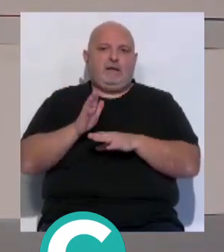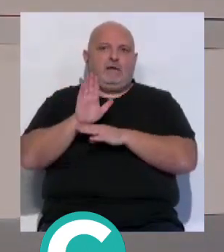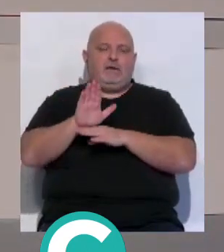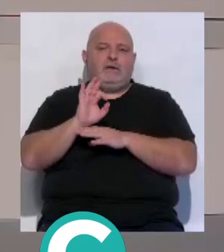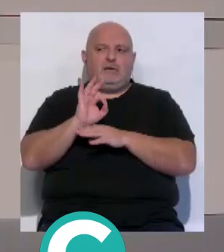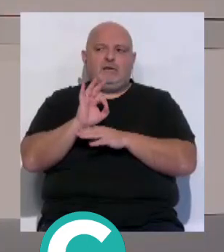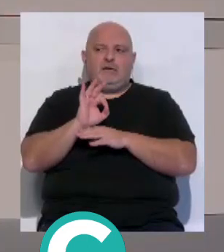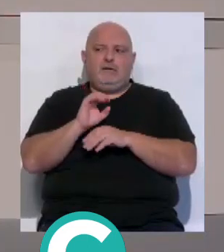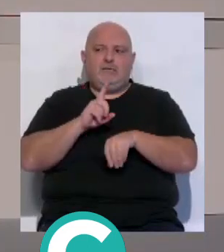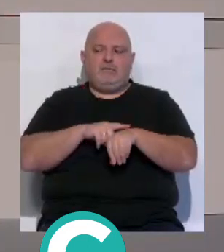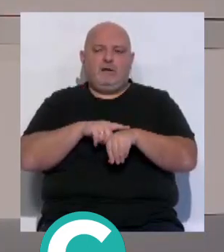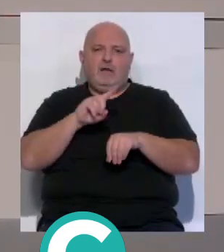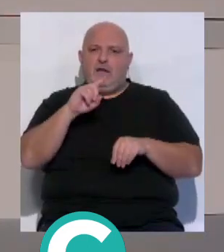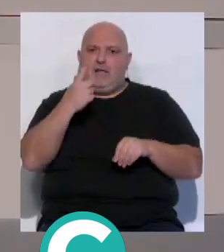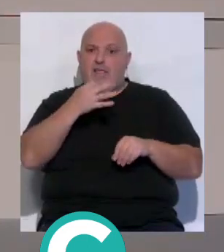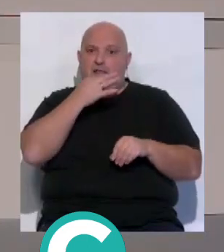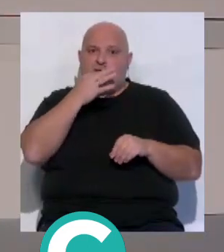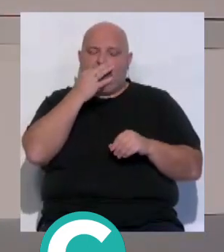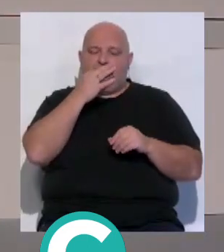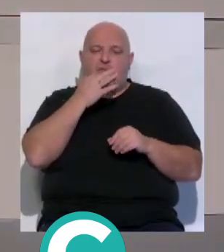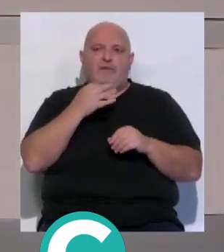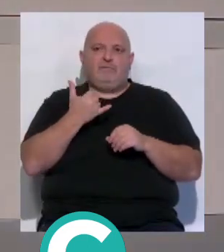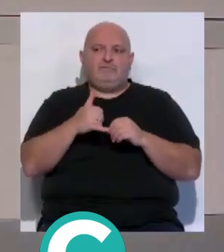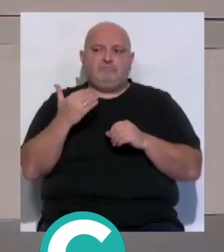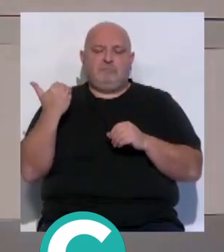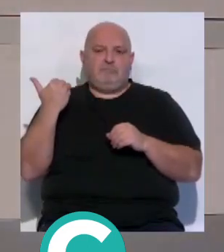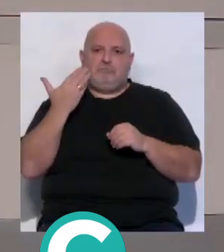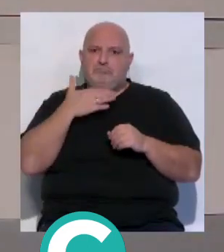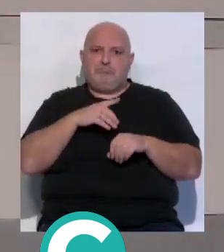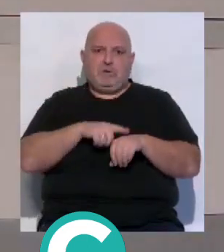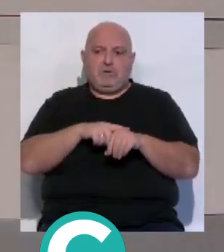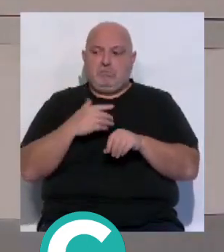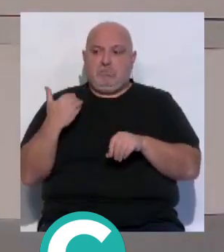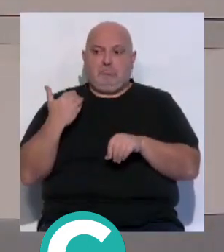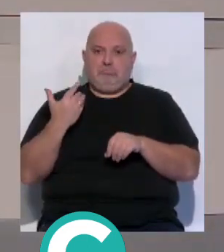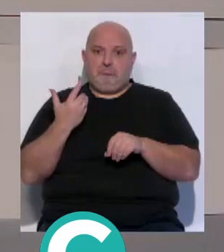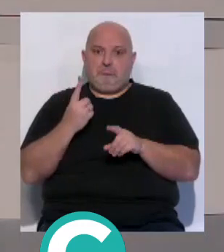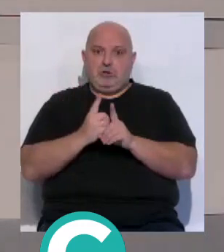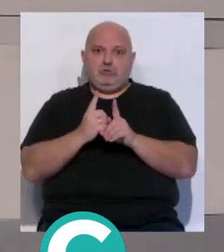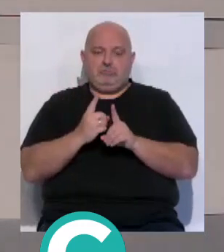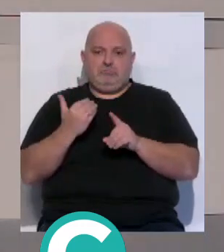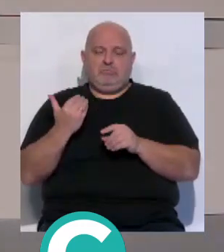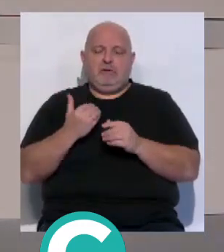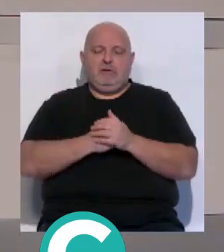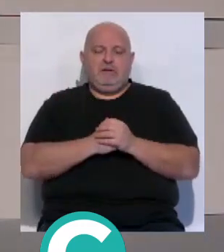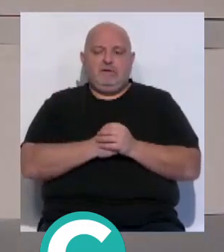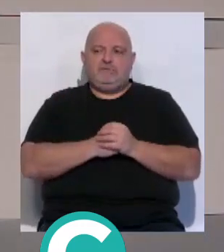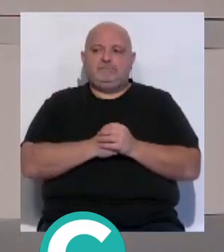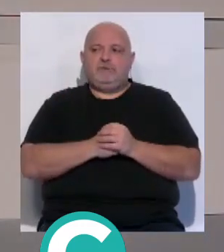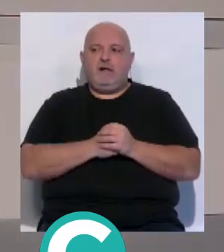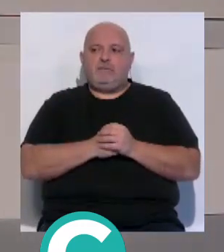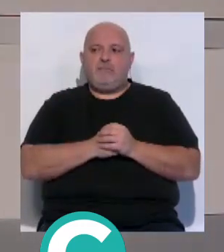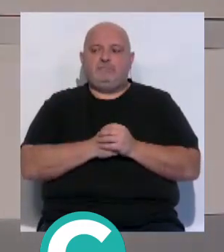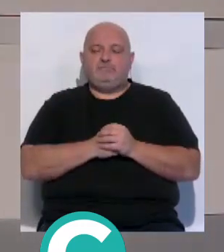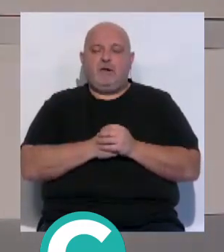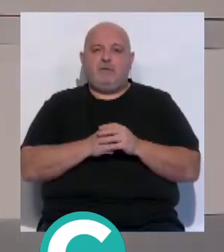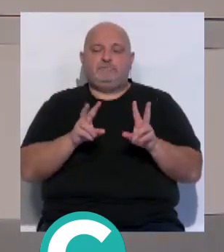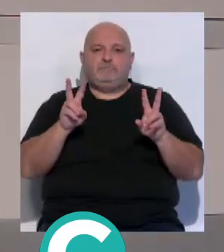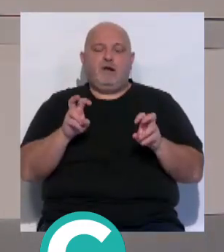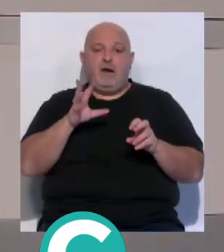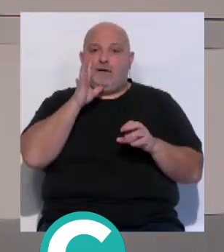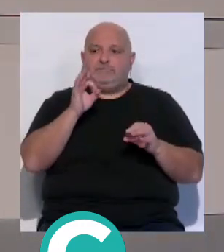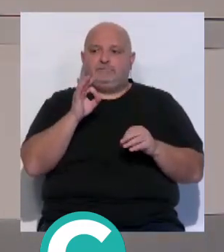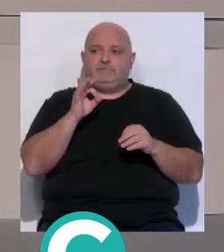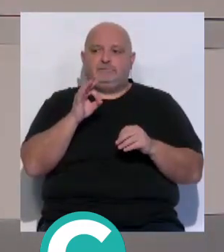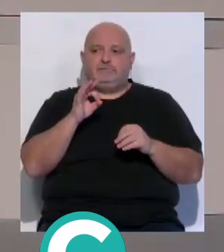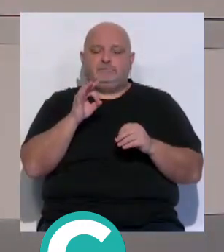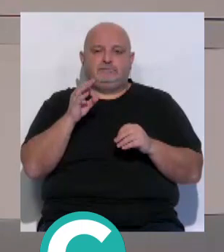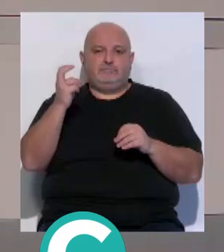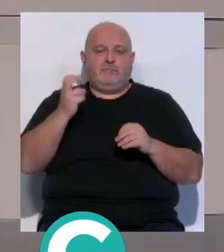a la una de la tarde escasamente hace muy poquitos minutos esto estamos ahora mismo recién aterrizado